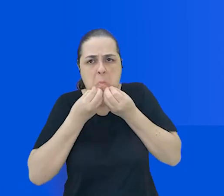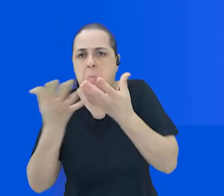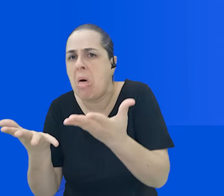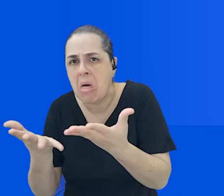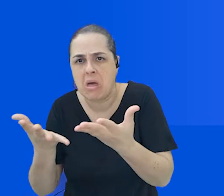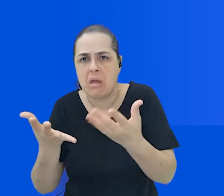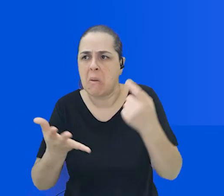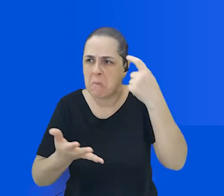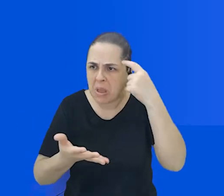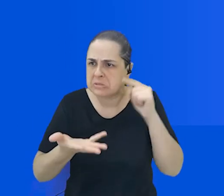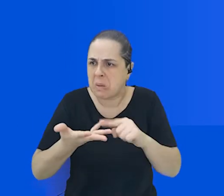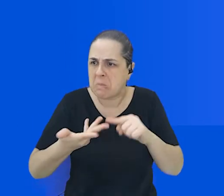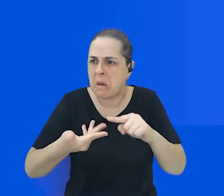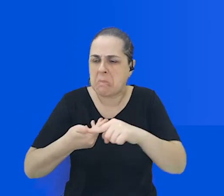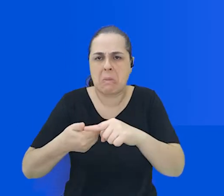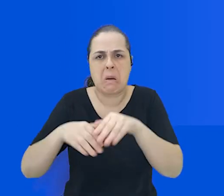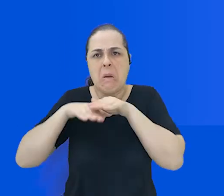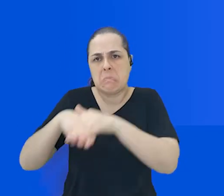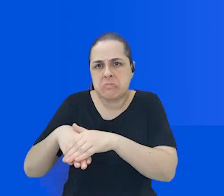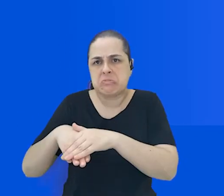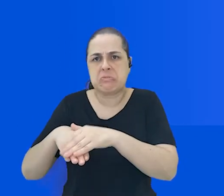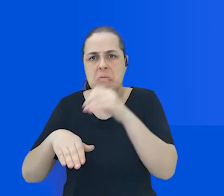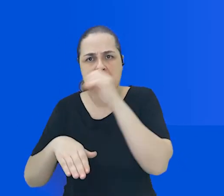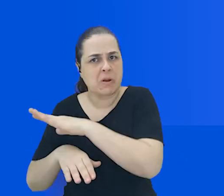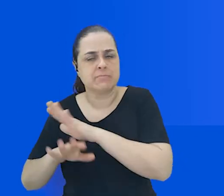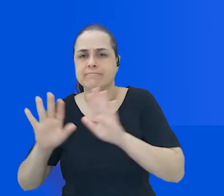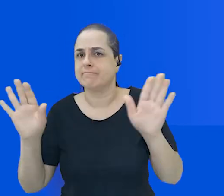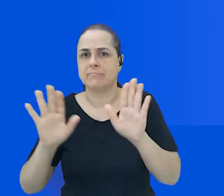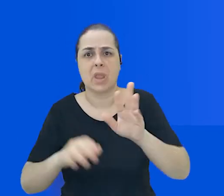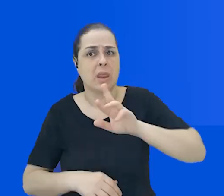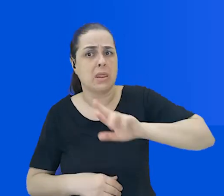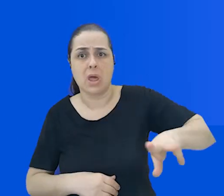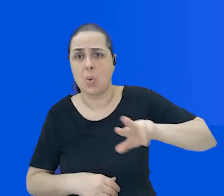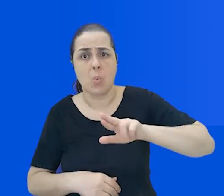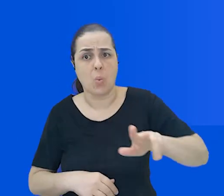ou numa reunião com outros adultos. Não é? Não é.